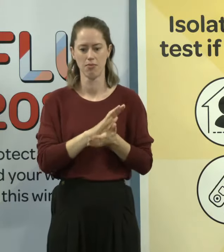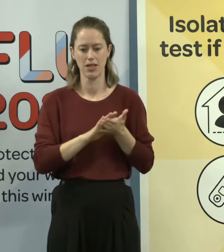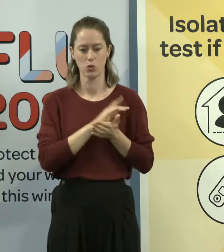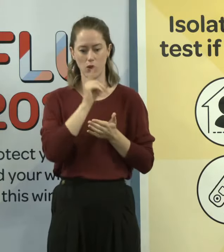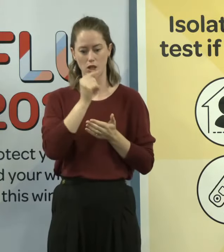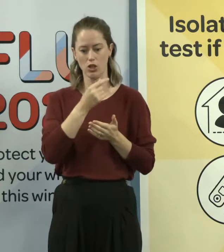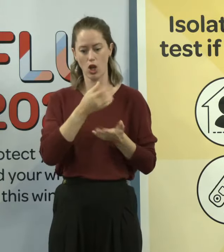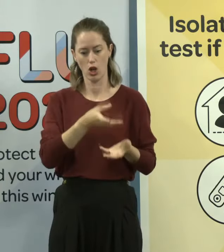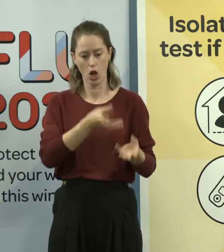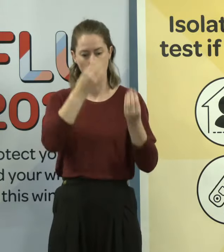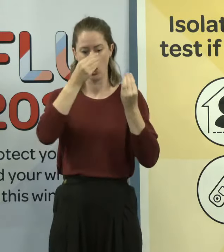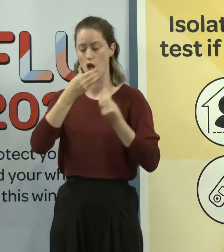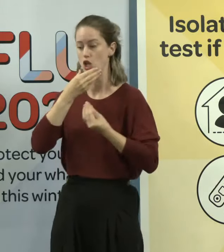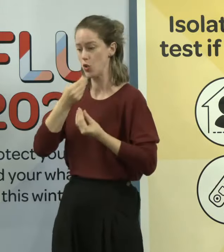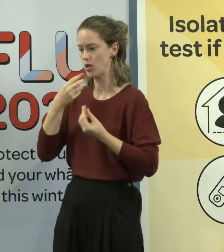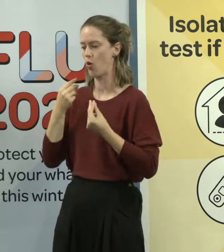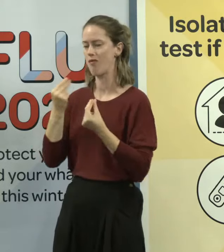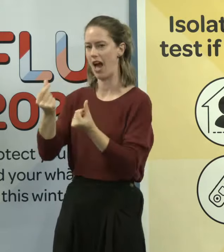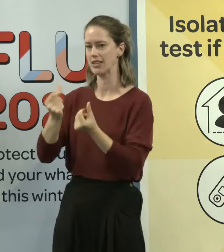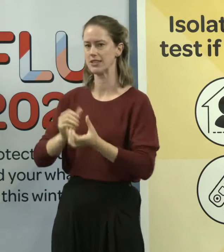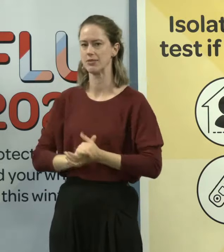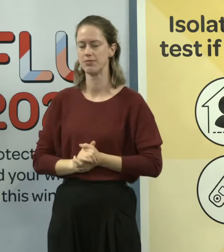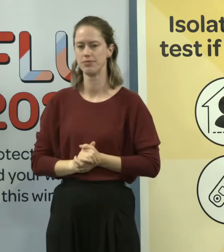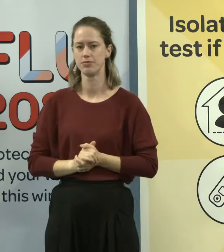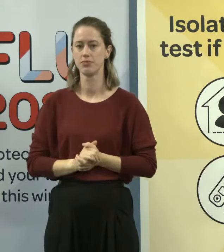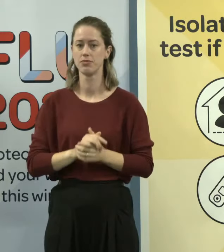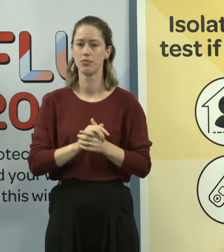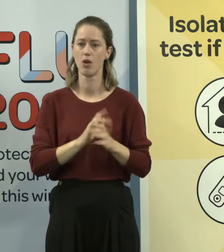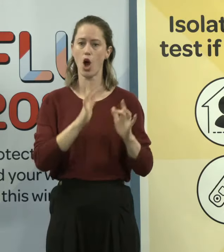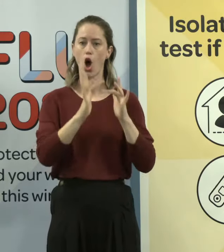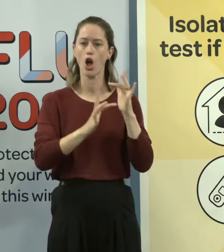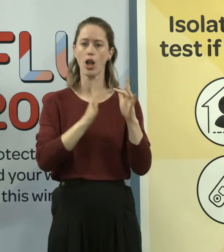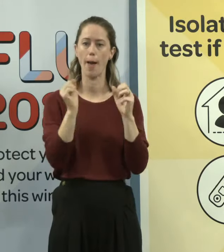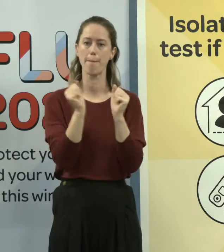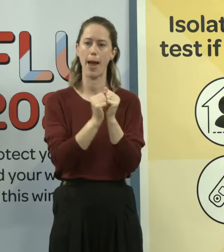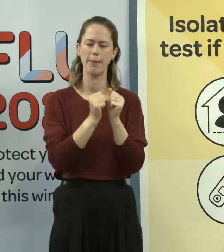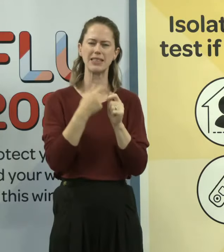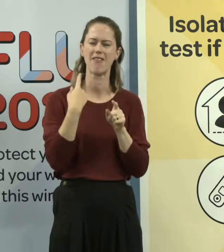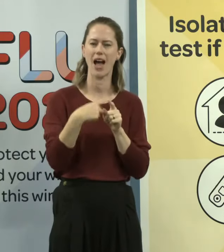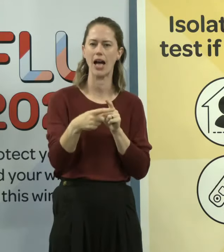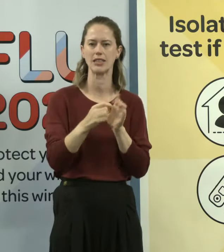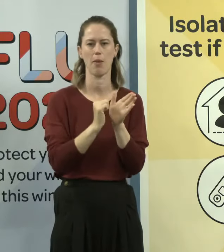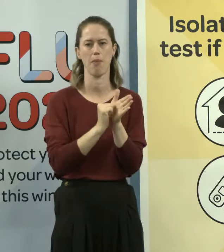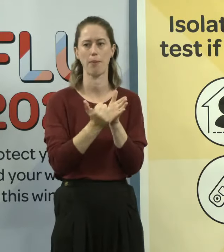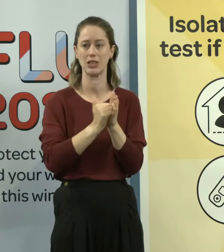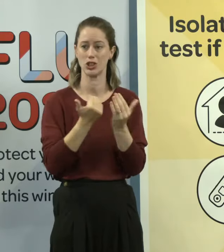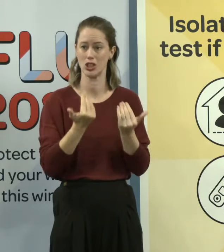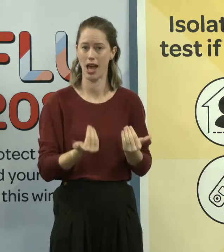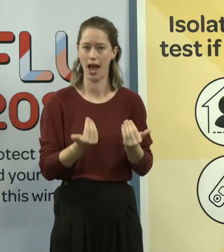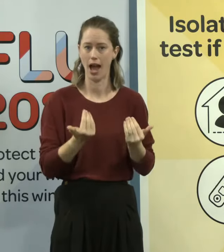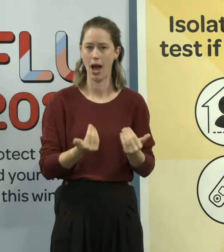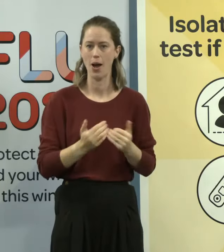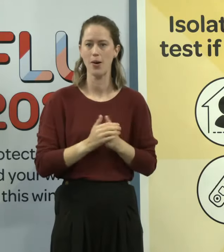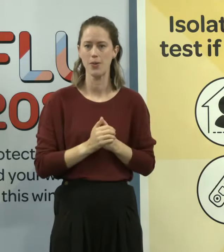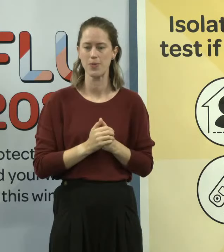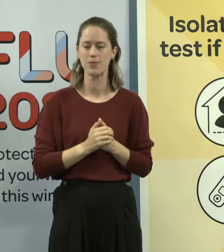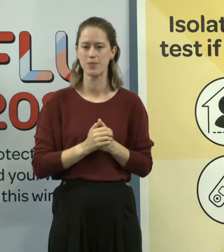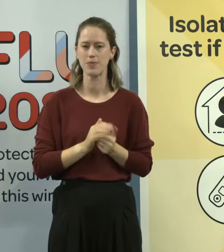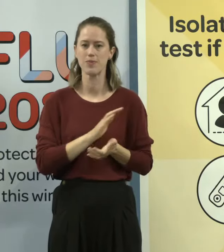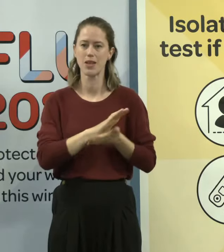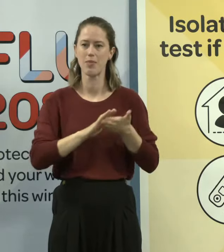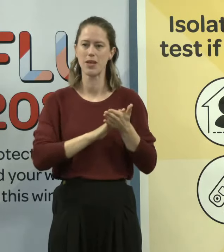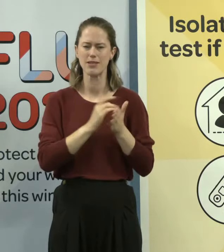muri i te mate urutaru me te